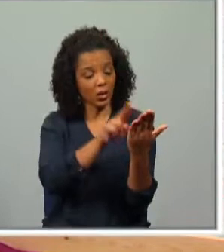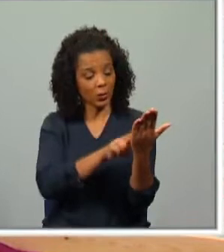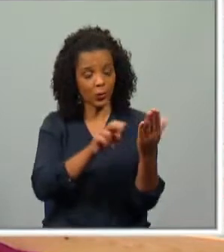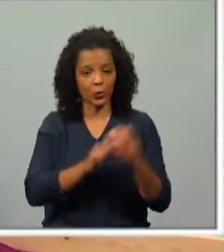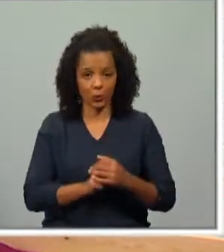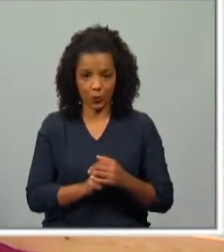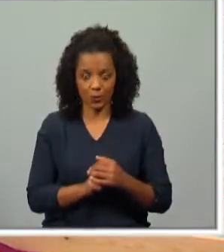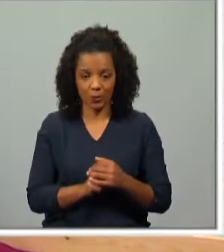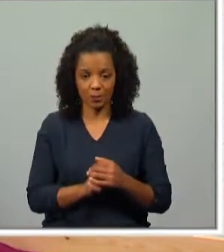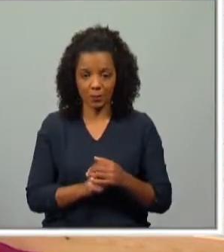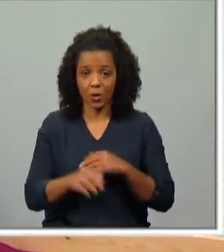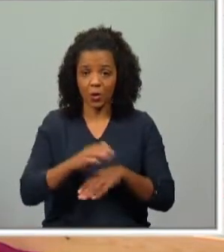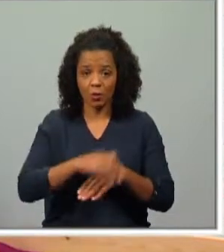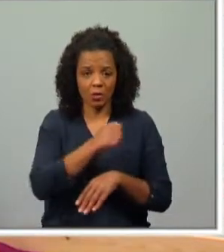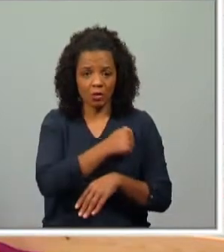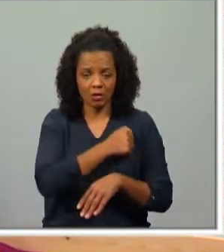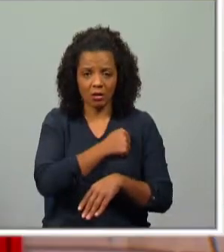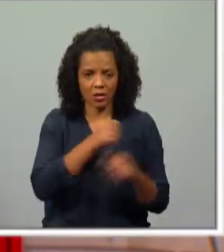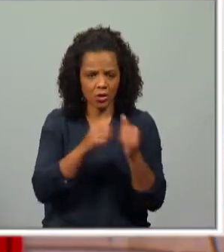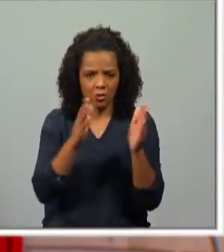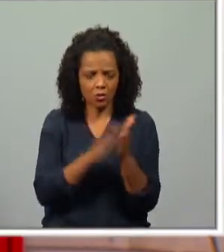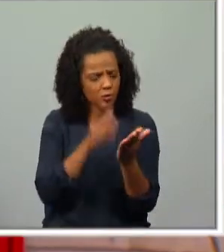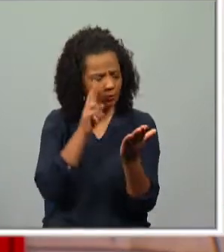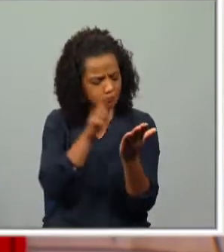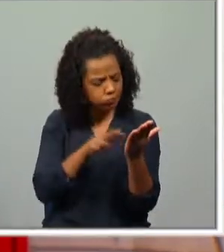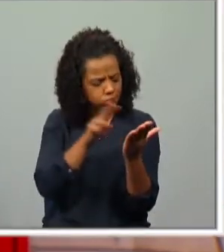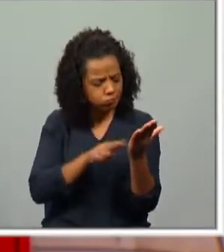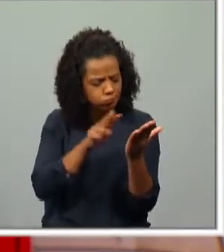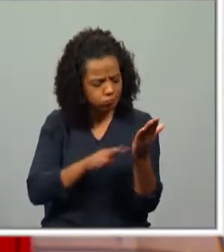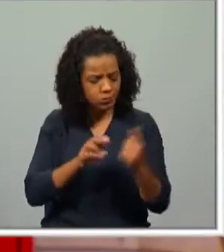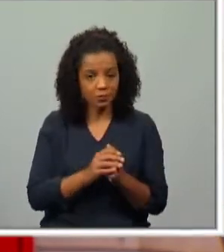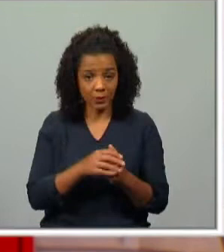Lia por toda a casa e emociona de tal forma na leitura 滿屋子看書並以這樣的方式激發閱讀